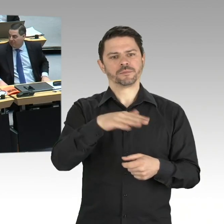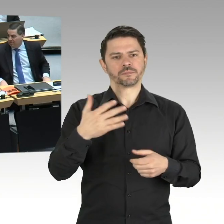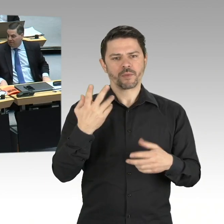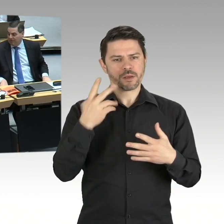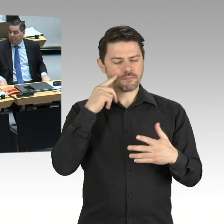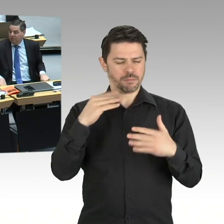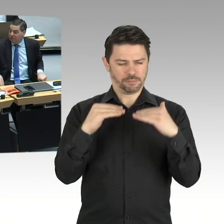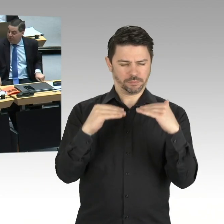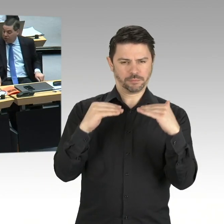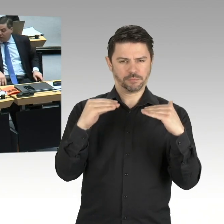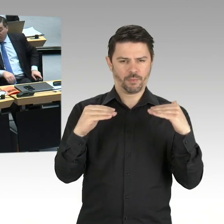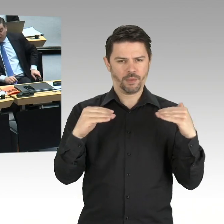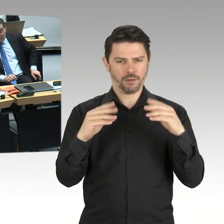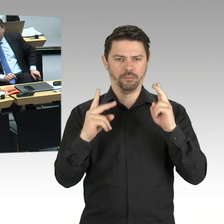Wo bitte soll das sein, liebe Opposition?